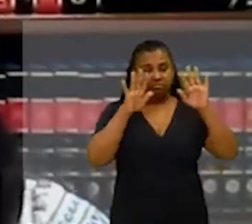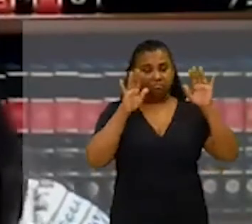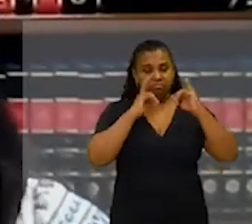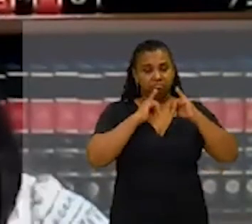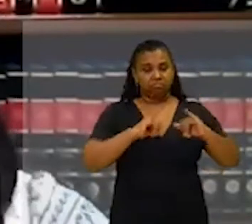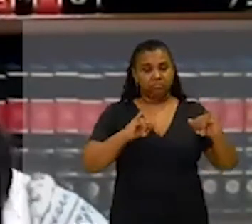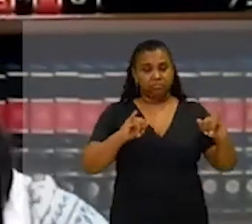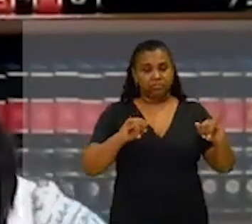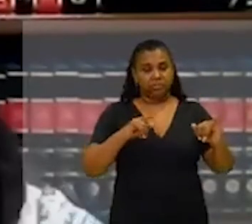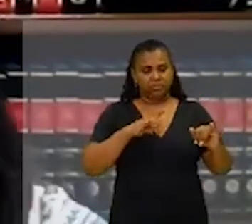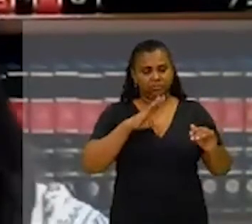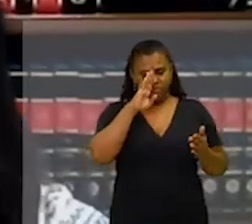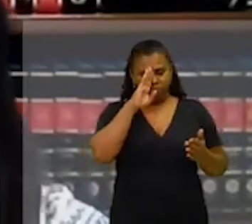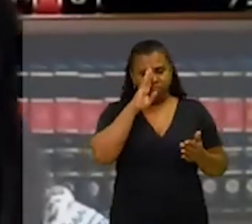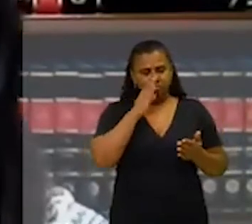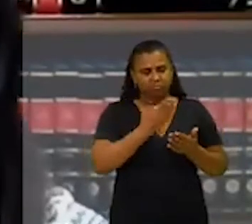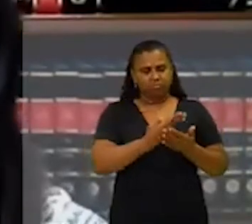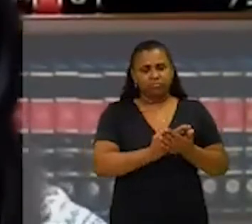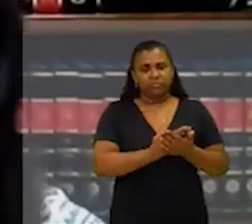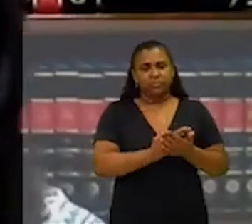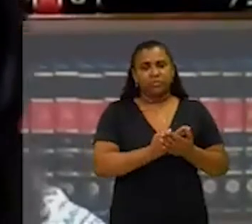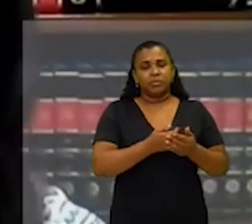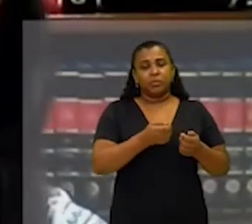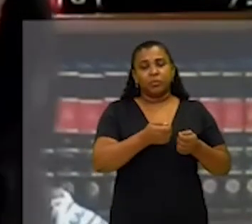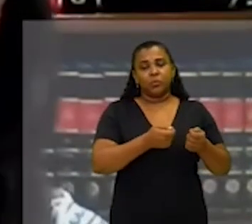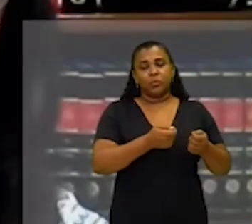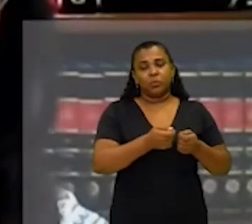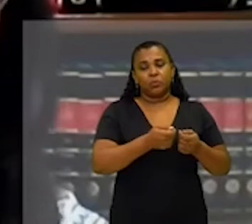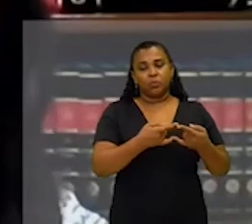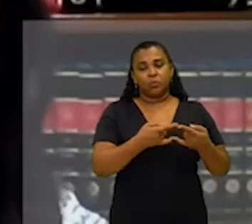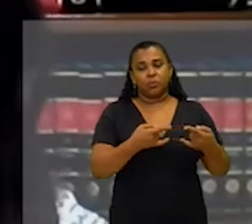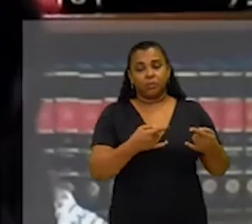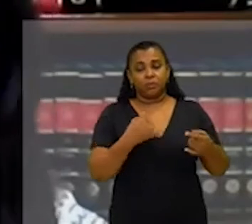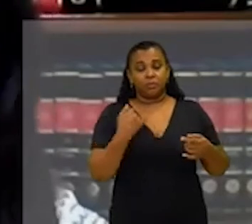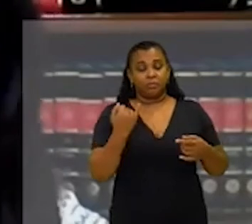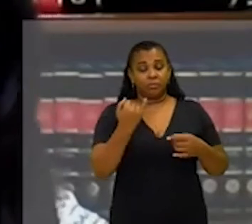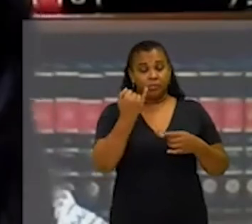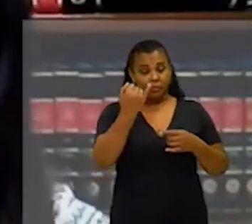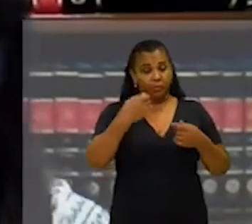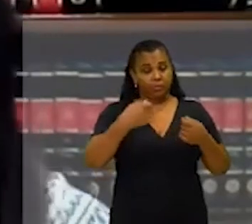tenho convicção de que os controles das contas eles ele é absolutamente necessário e elegante